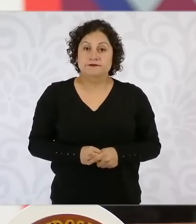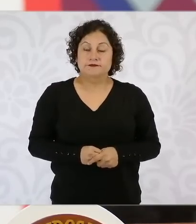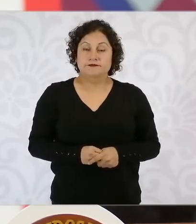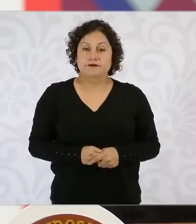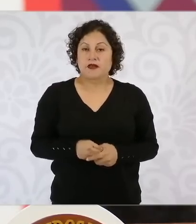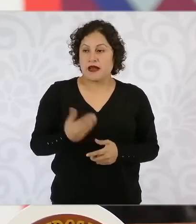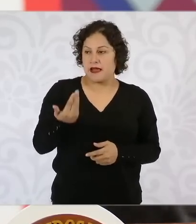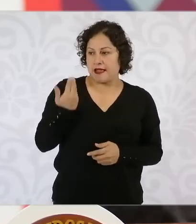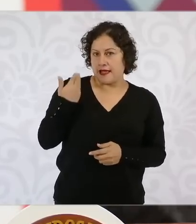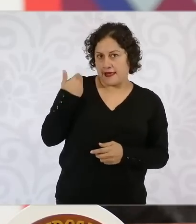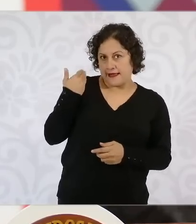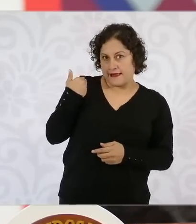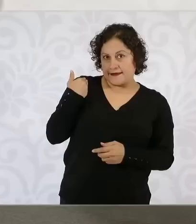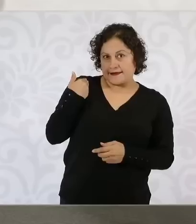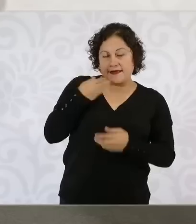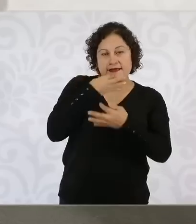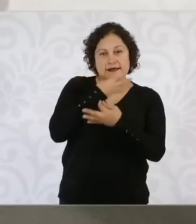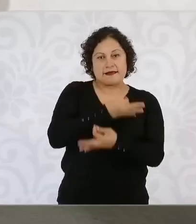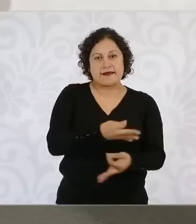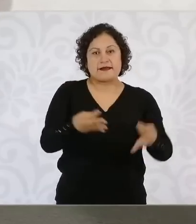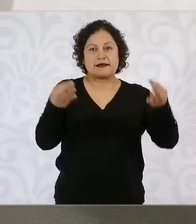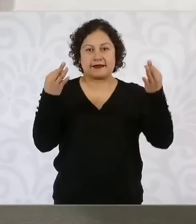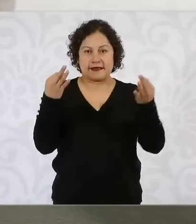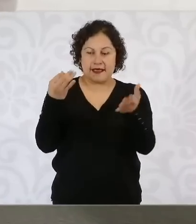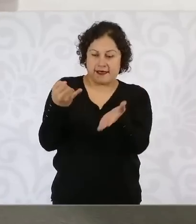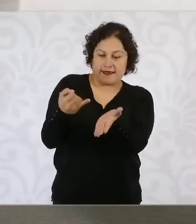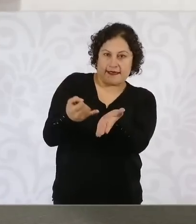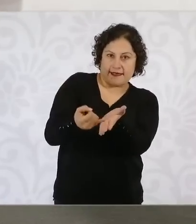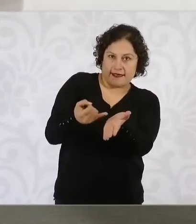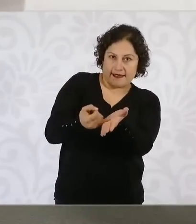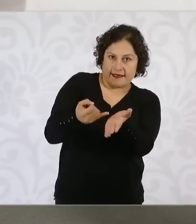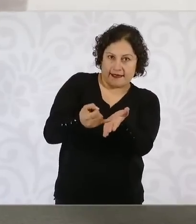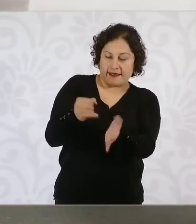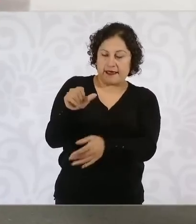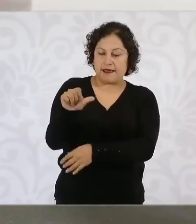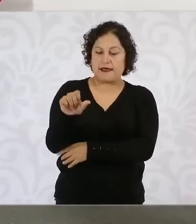las los aranceles les decimos en México las tarifas por exportación en nuestro caso por